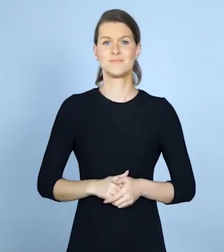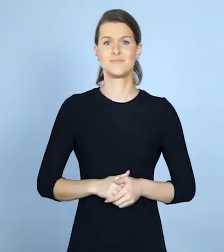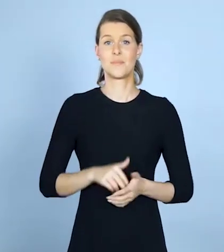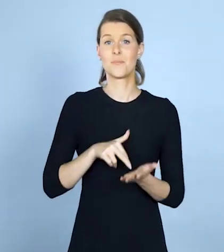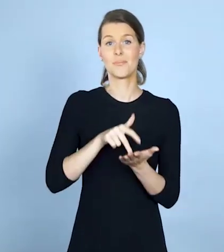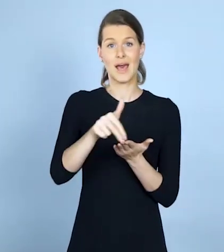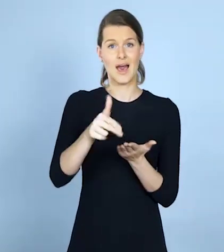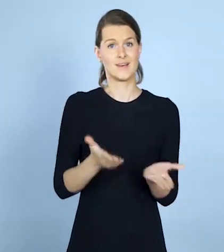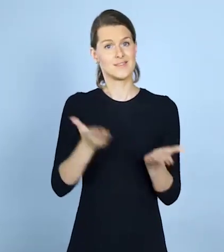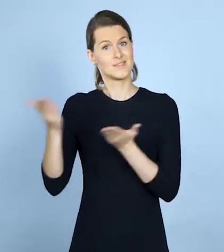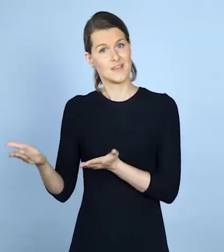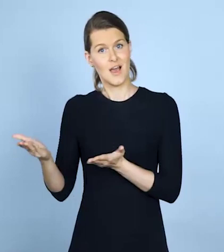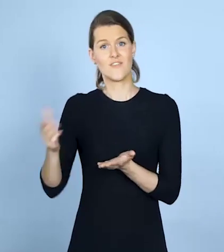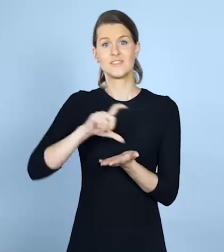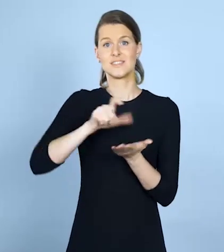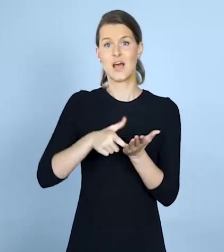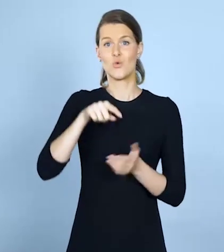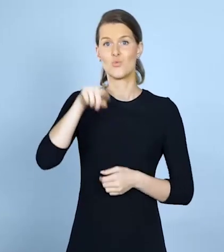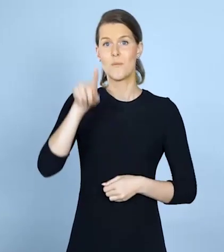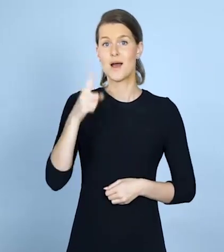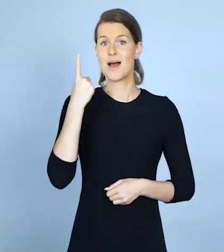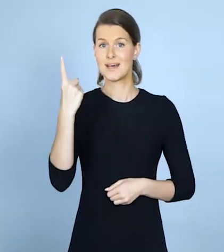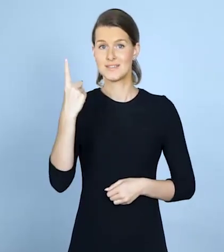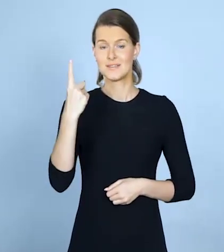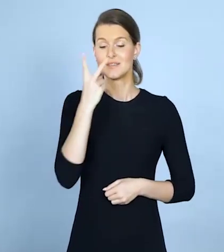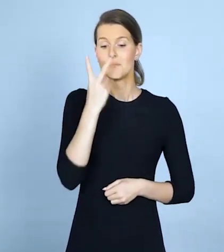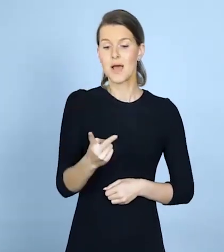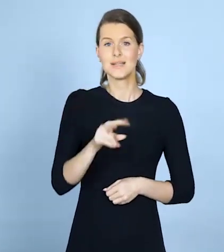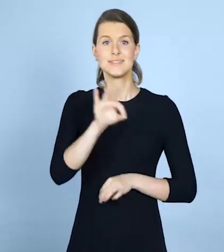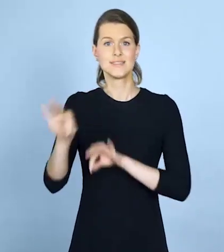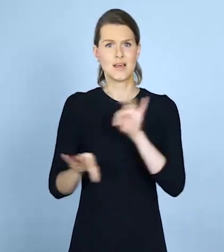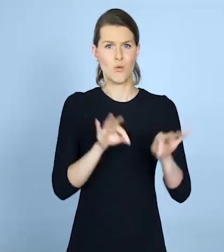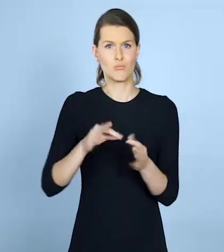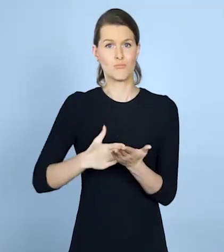Пройдите, пожалуйста, в зал № 1. Для этого воспользуйтесь